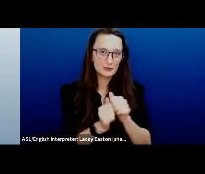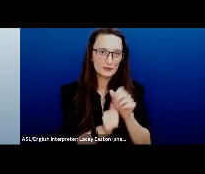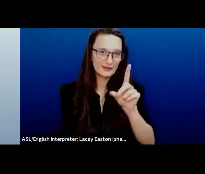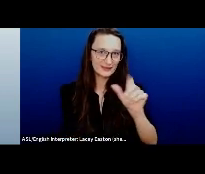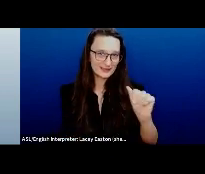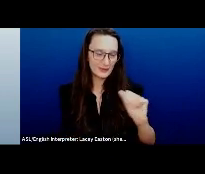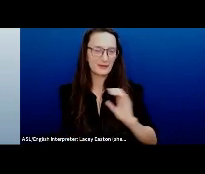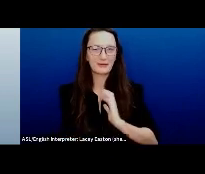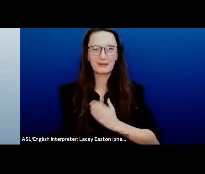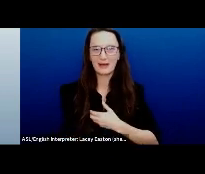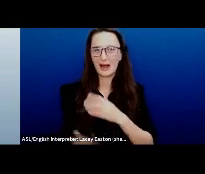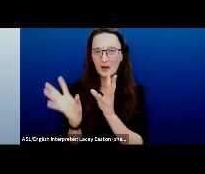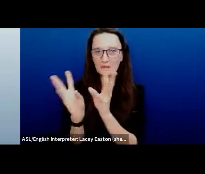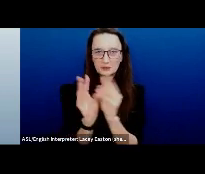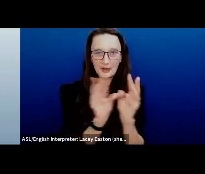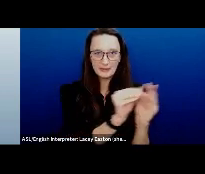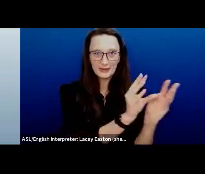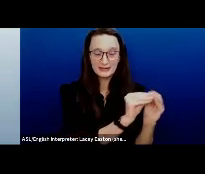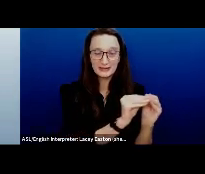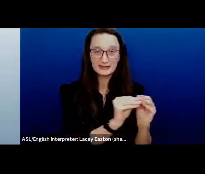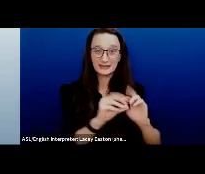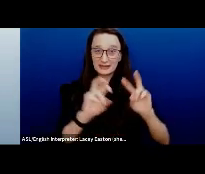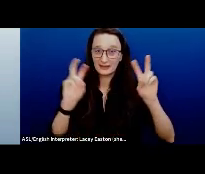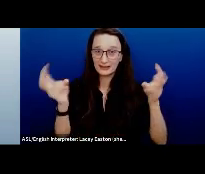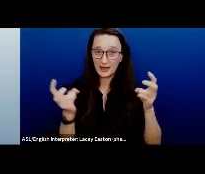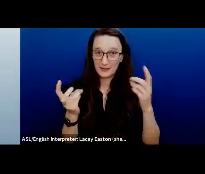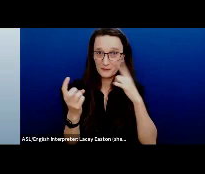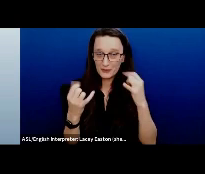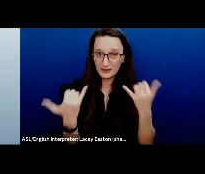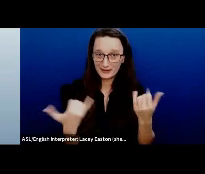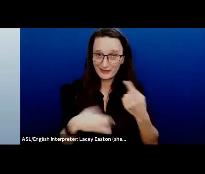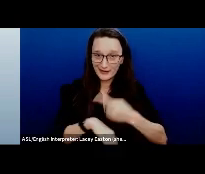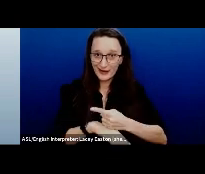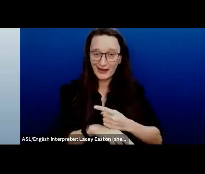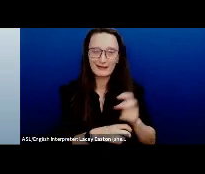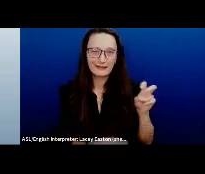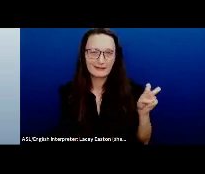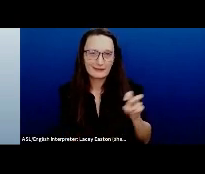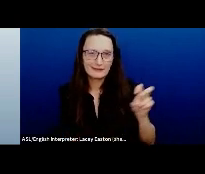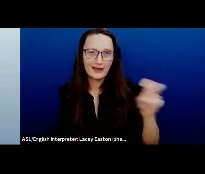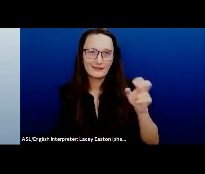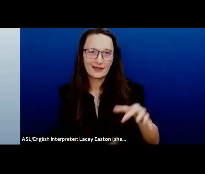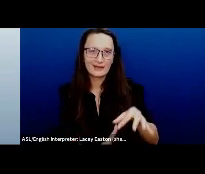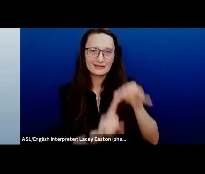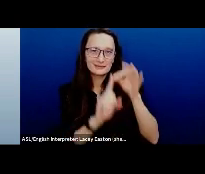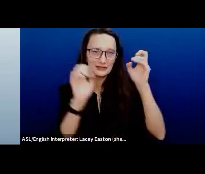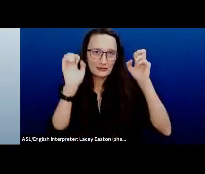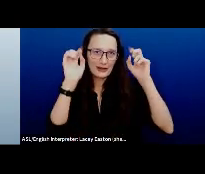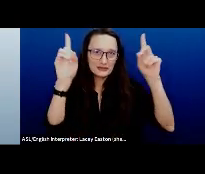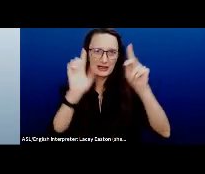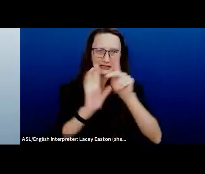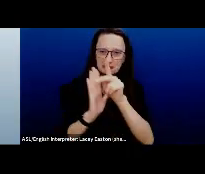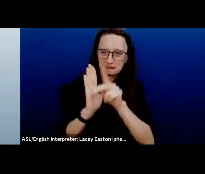El tema de nuestra sesión es cómo navegar las garantías procesales de educación especial, primera parte. Esta presentación